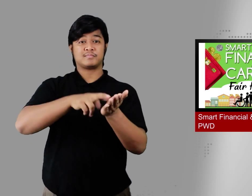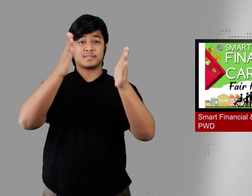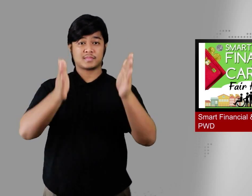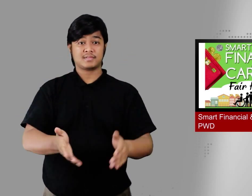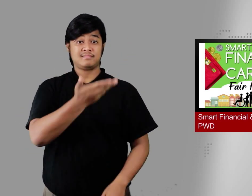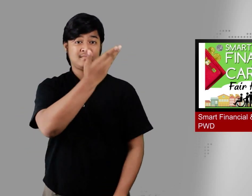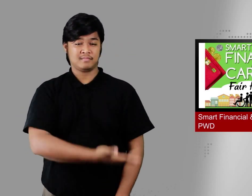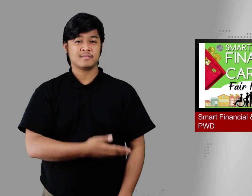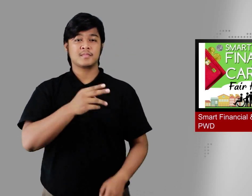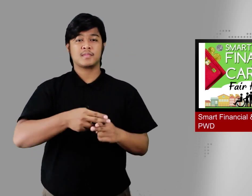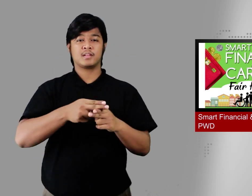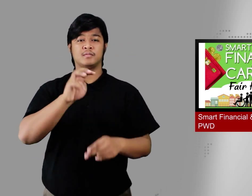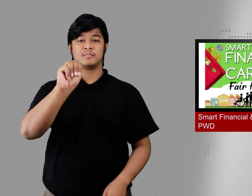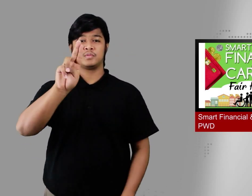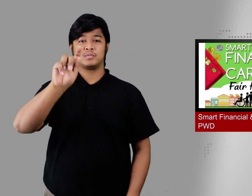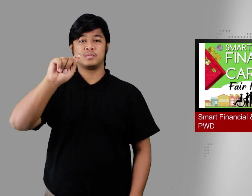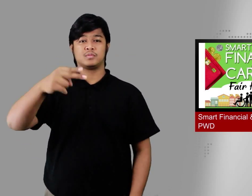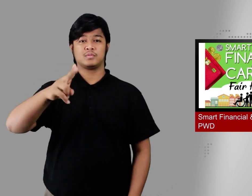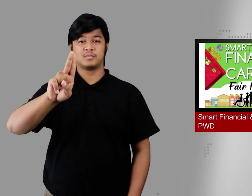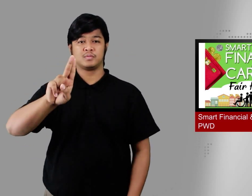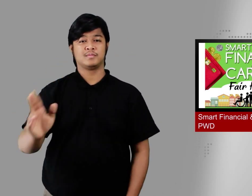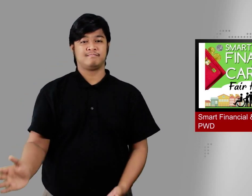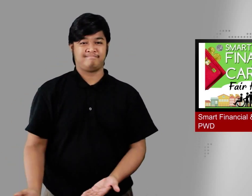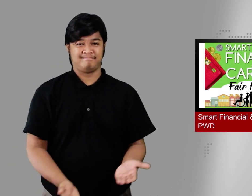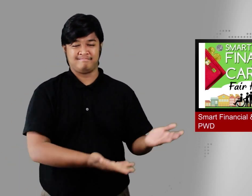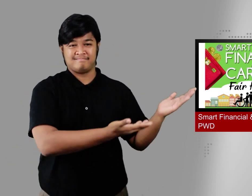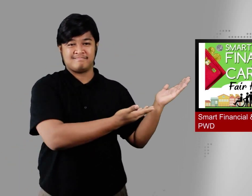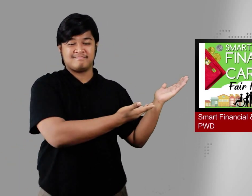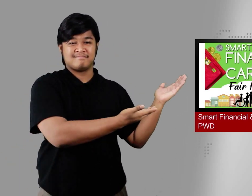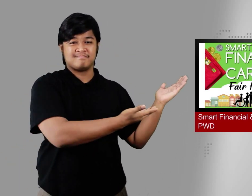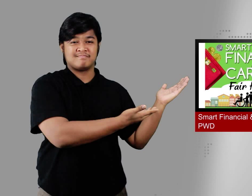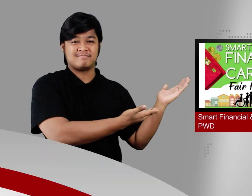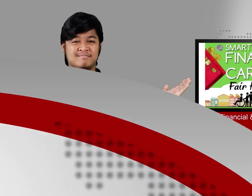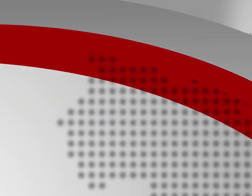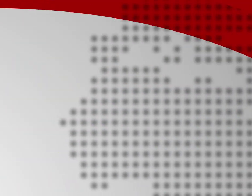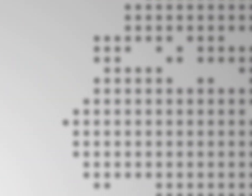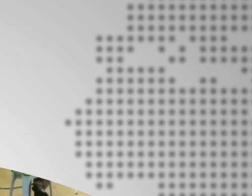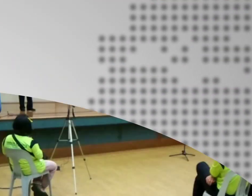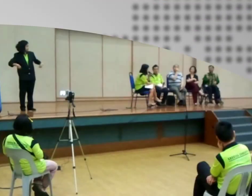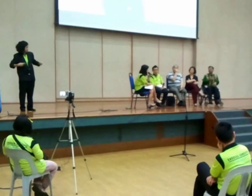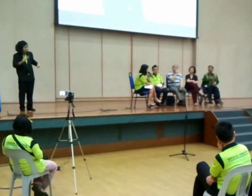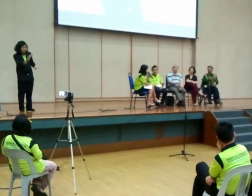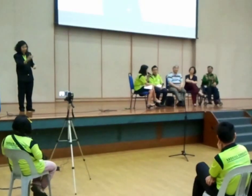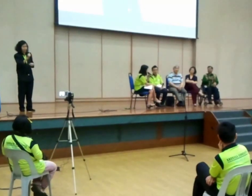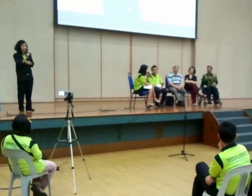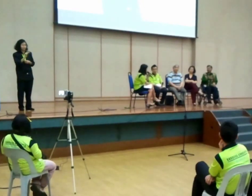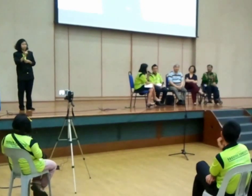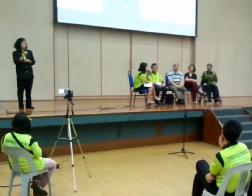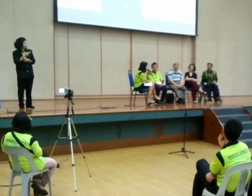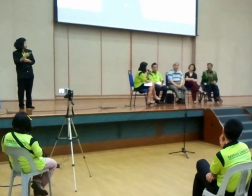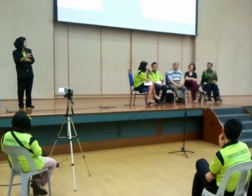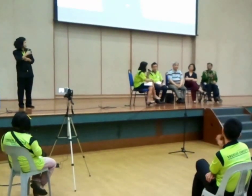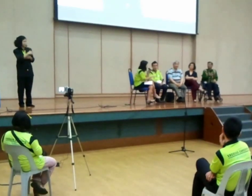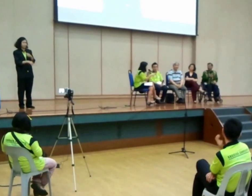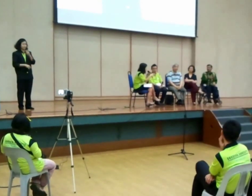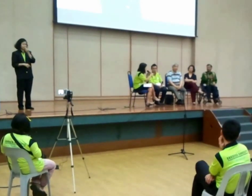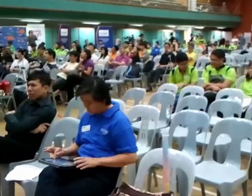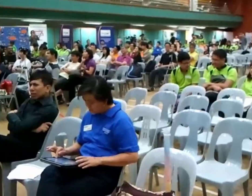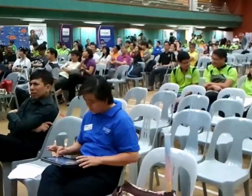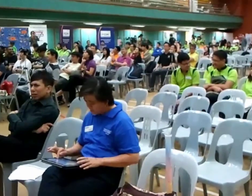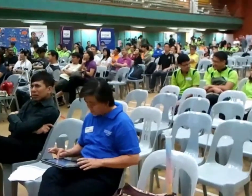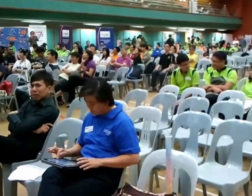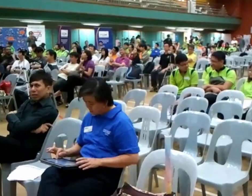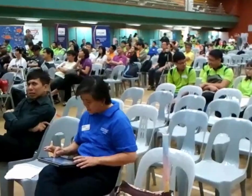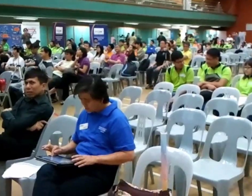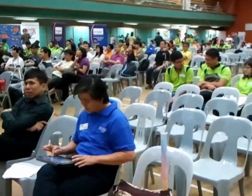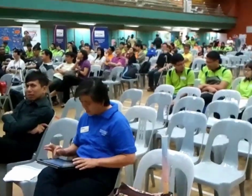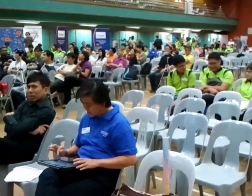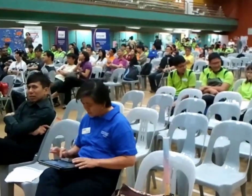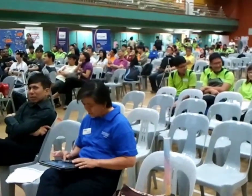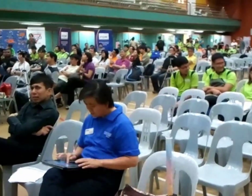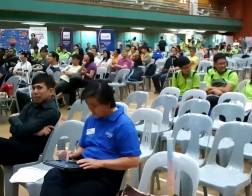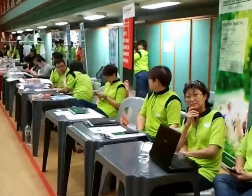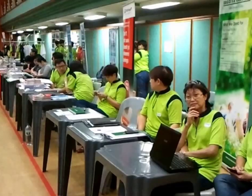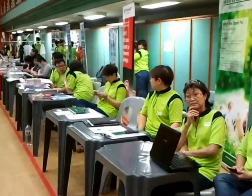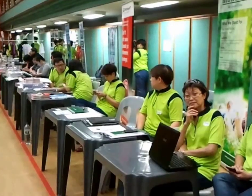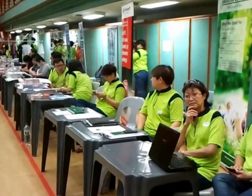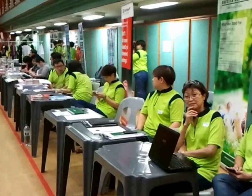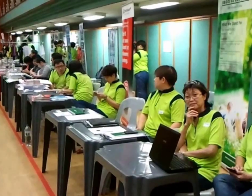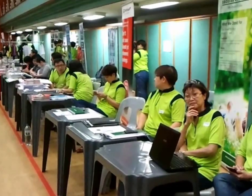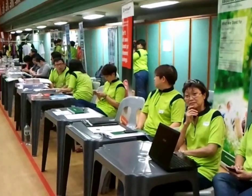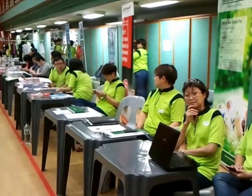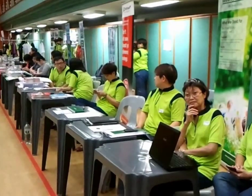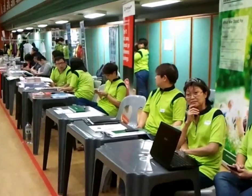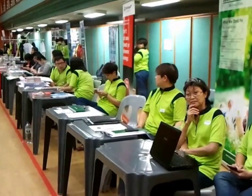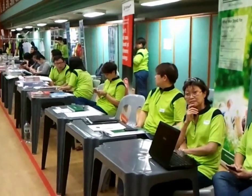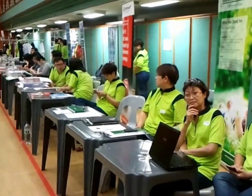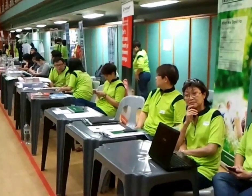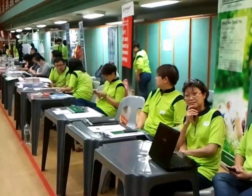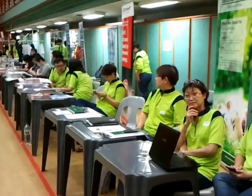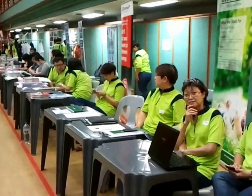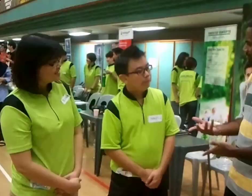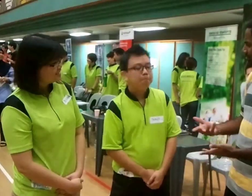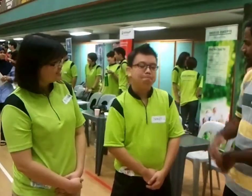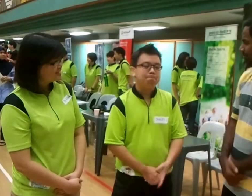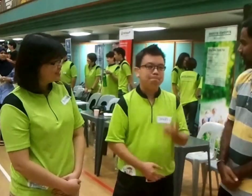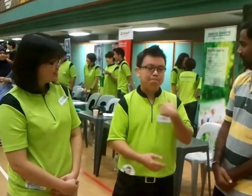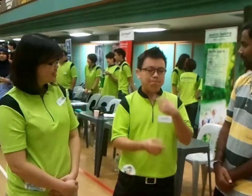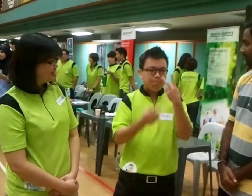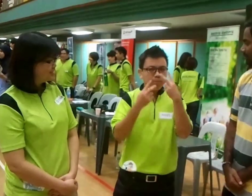Kini saya akan beralih keapda wartawan di Deafmoolah, En. Muthu.